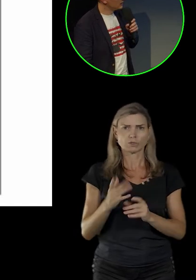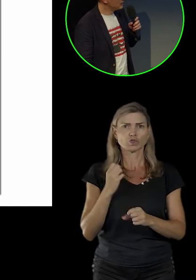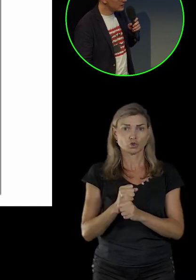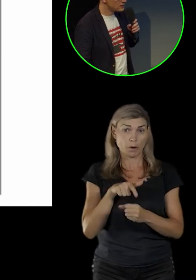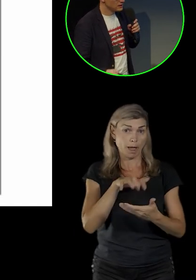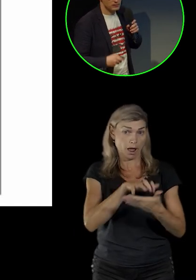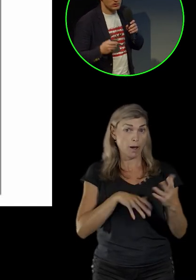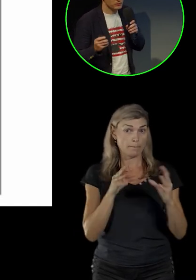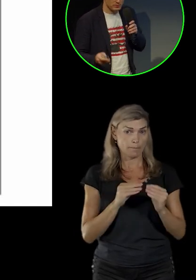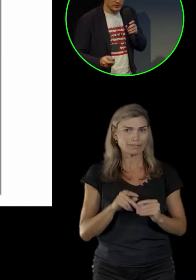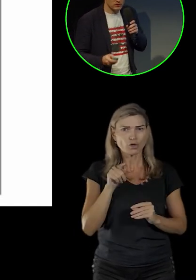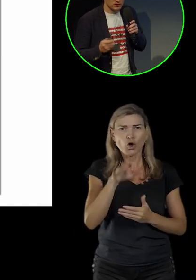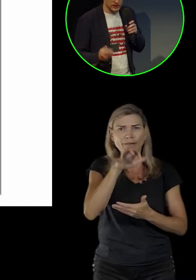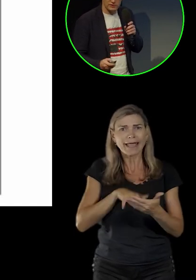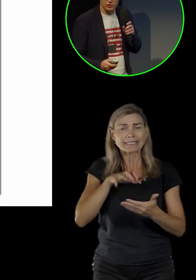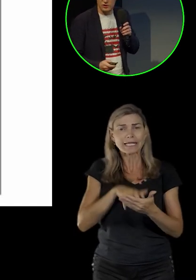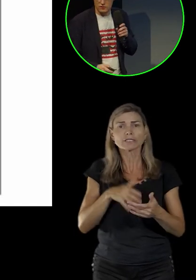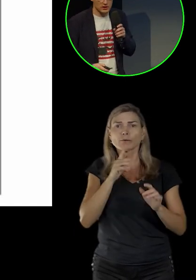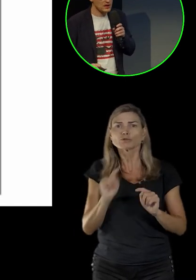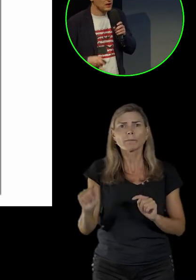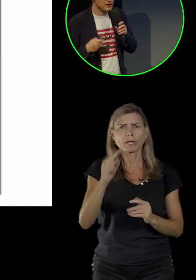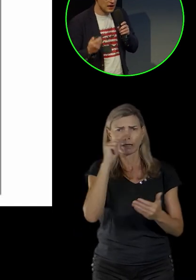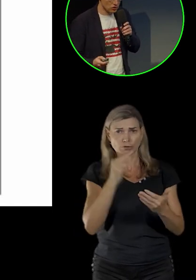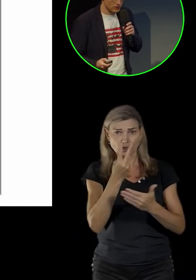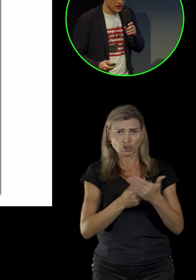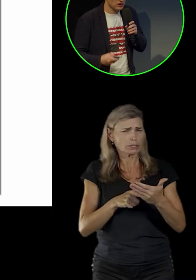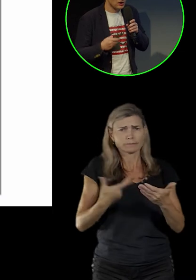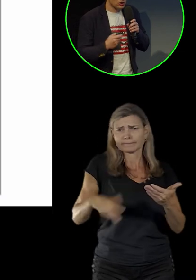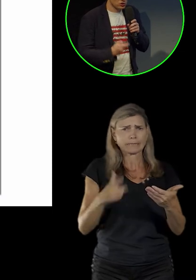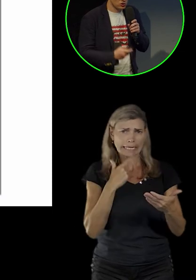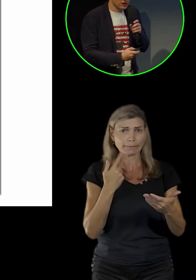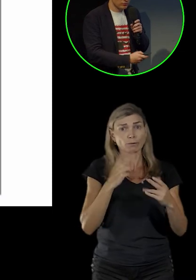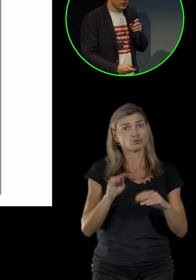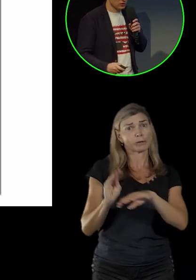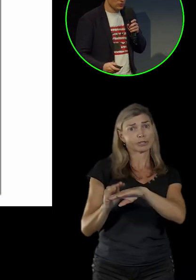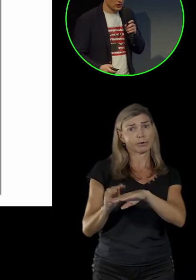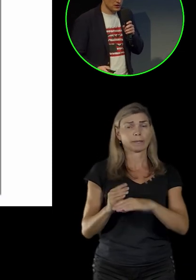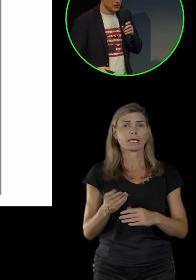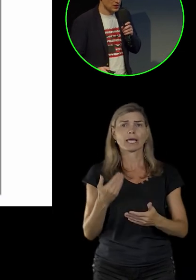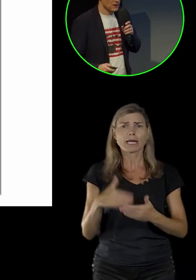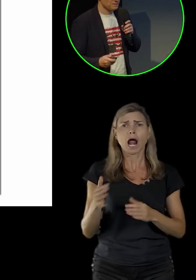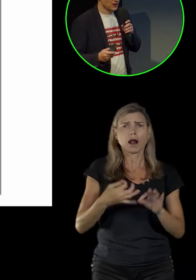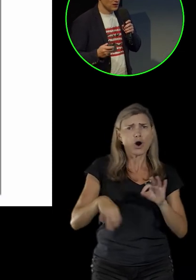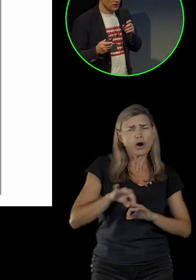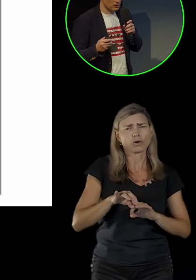Tyto texty je možné připomínkovat, individualizovat, dál rozvíjet, rozvíjet v podrobnějších dokumentacích,